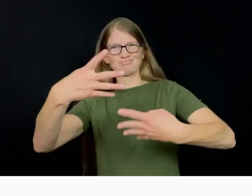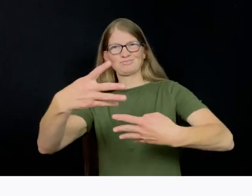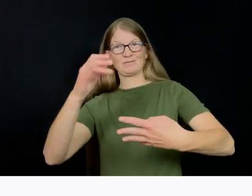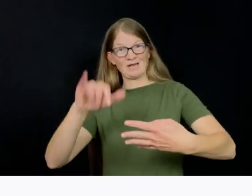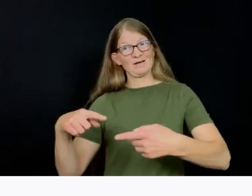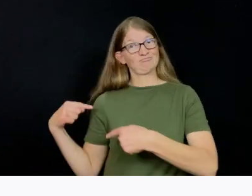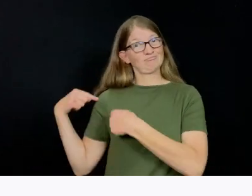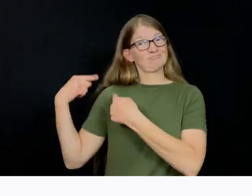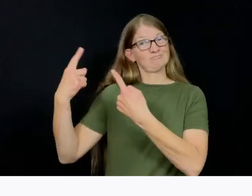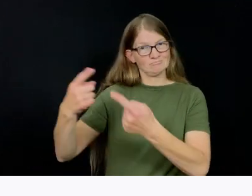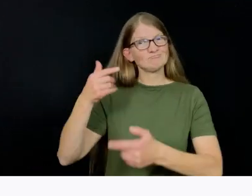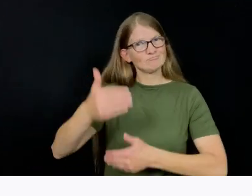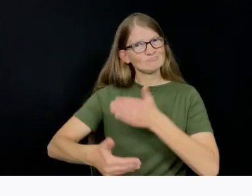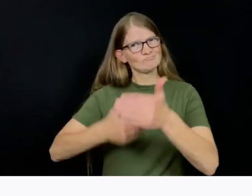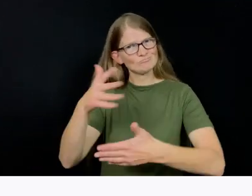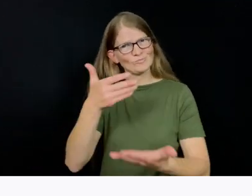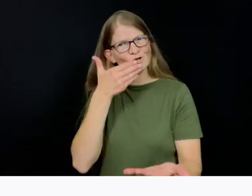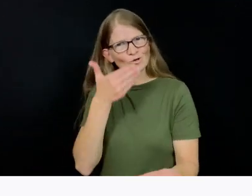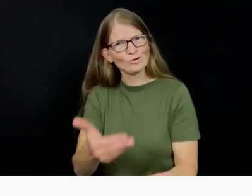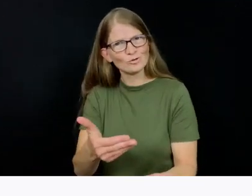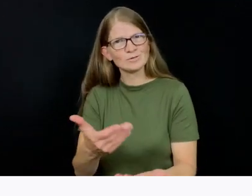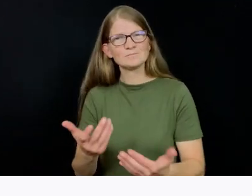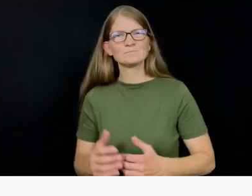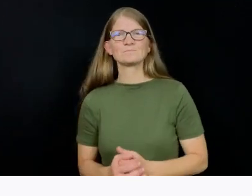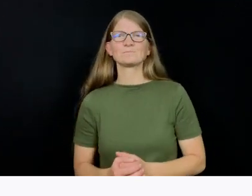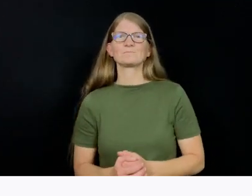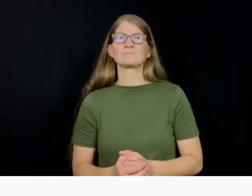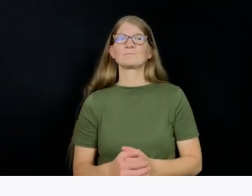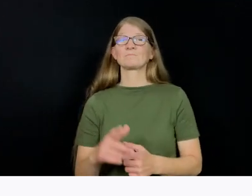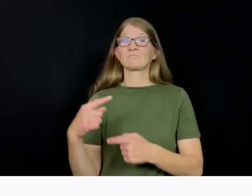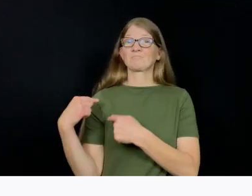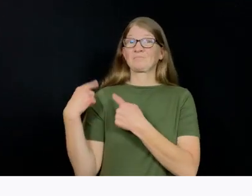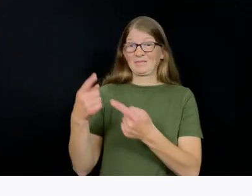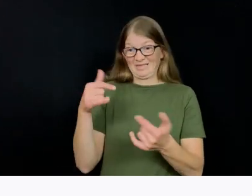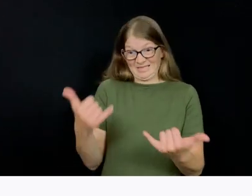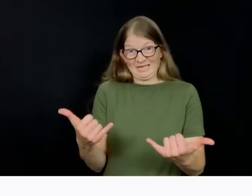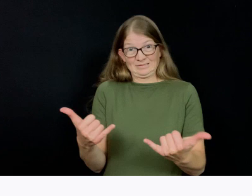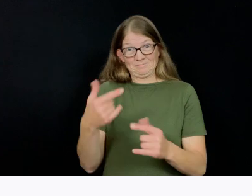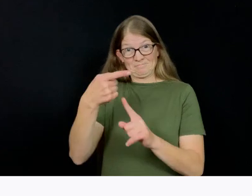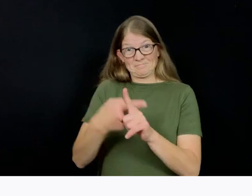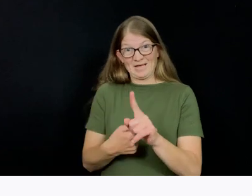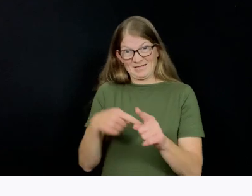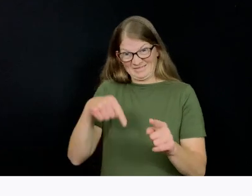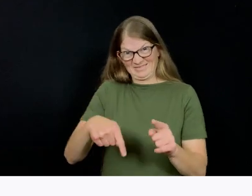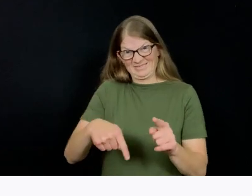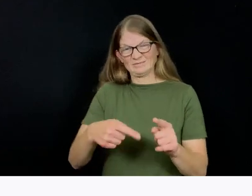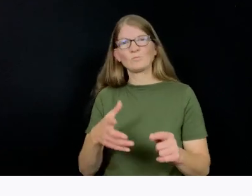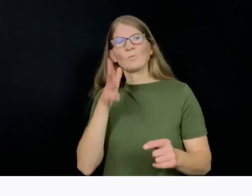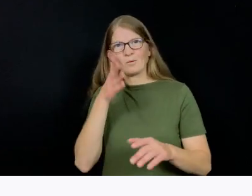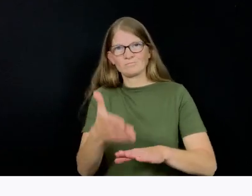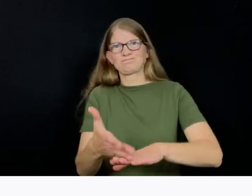لكن بحلول نهاية هذا الشهر، سيعمل بشكلٍ أفضل ليس بشكلٍ أفضل قليلاً بل أفضل بشكل كبير